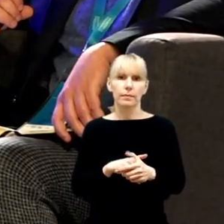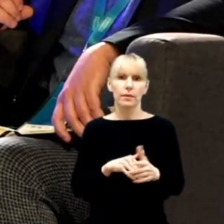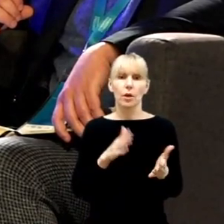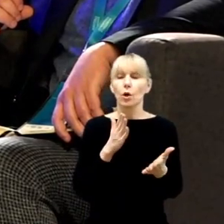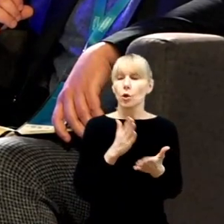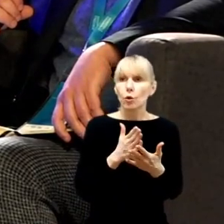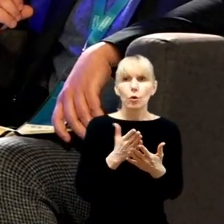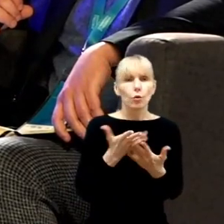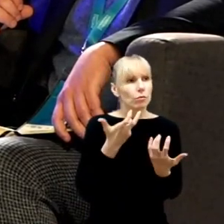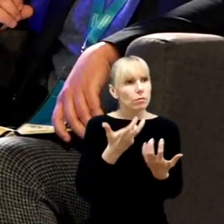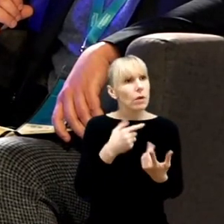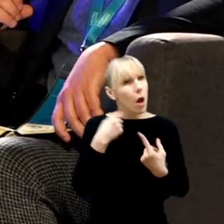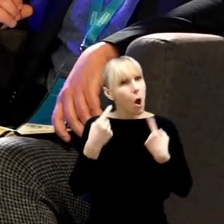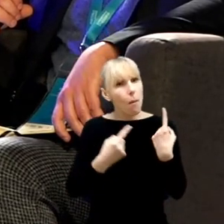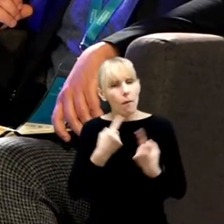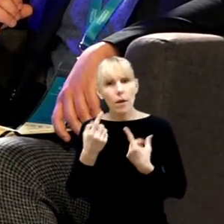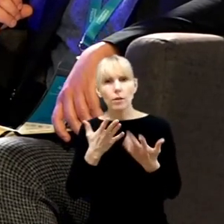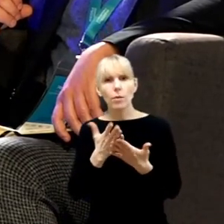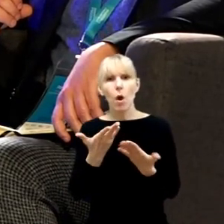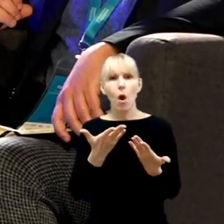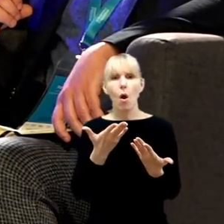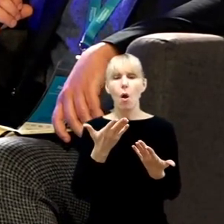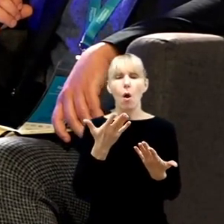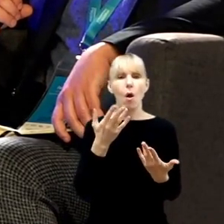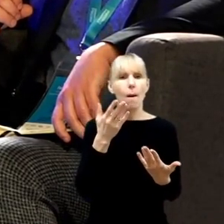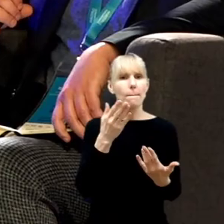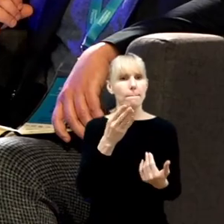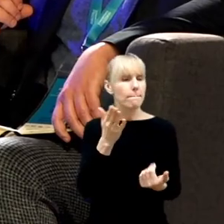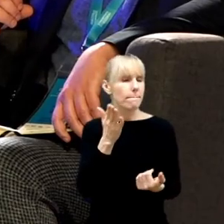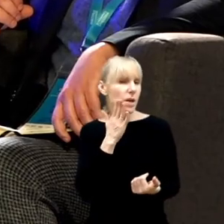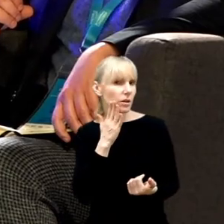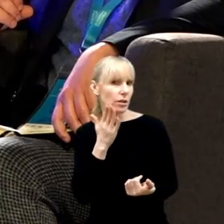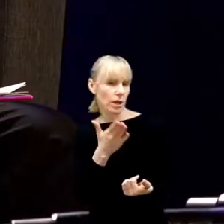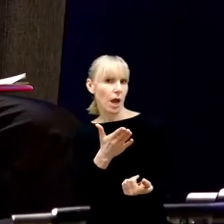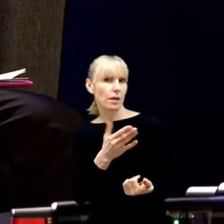i w tym momencie Mieszkanie+ podnosi czynsze w sposób,